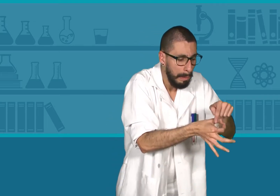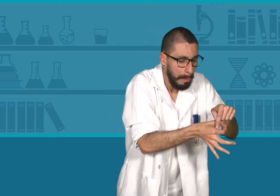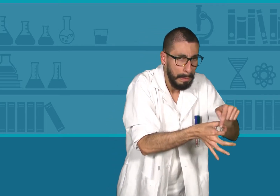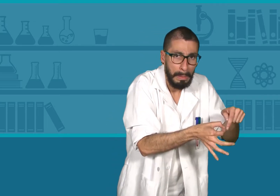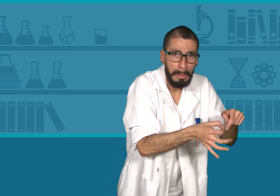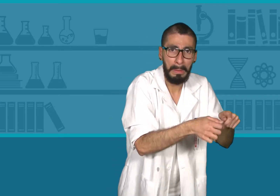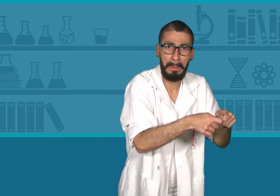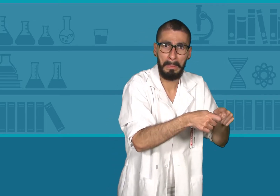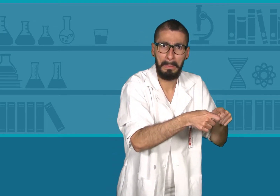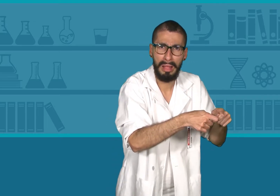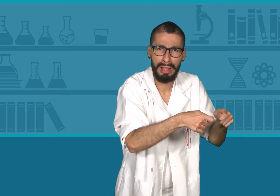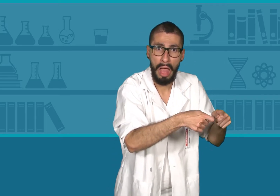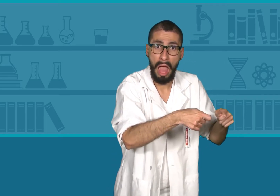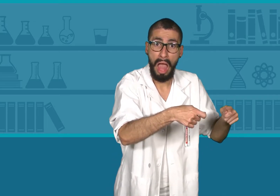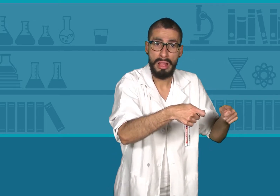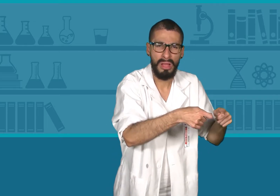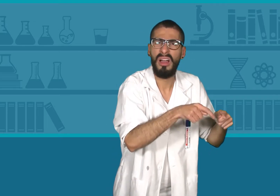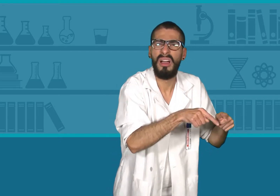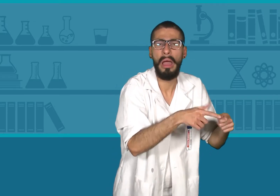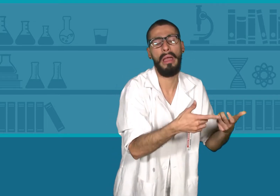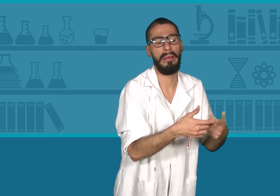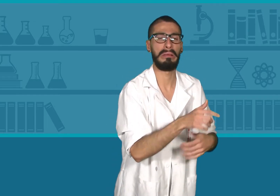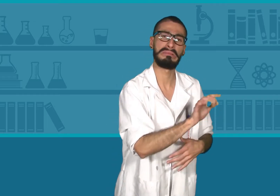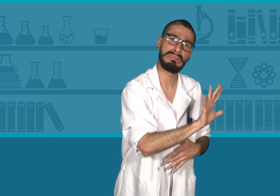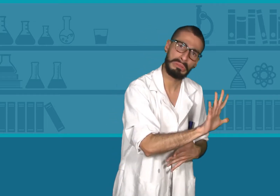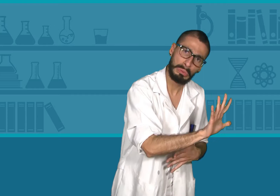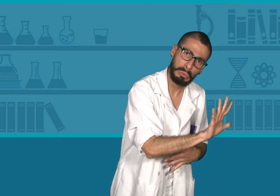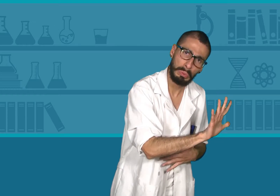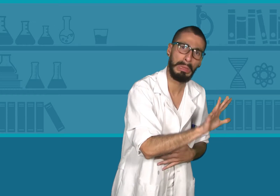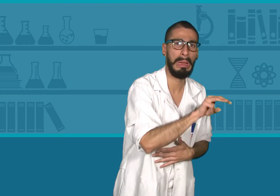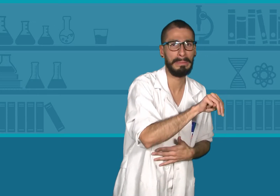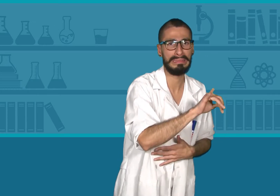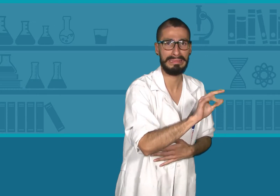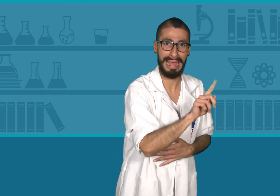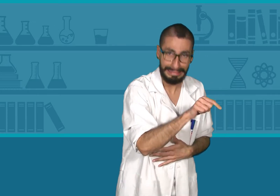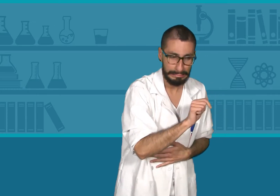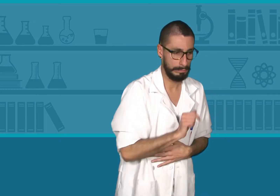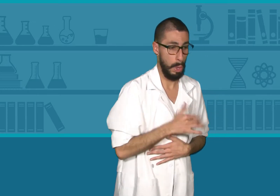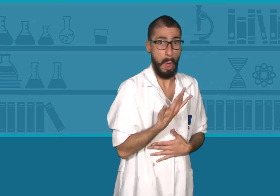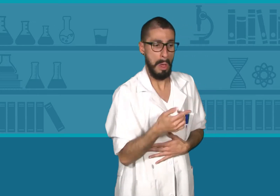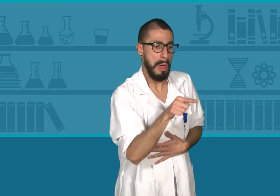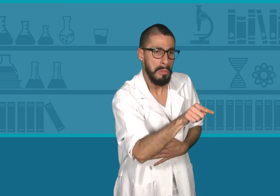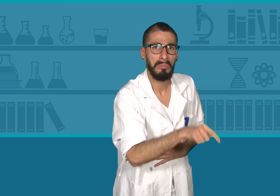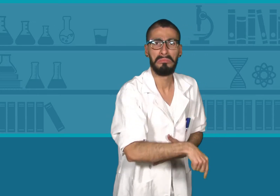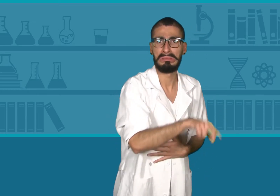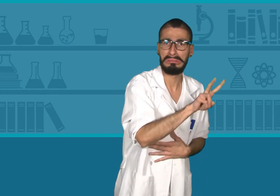y sus células tiene diferentes tamaños, algunas pueden medir cinco micras,